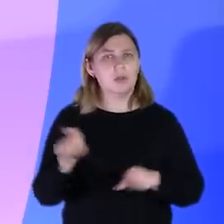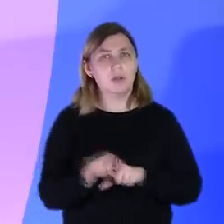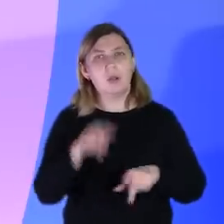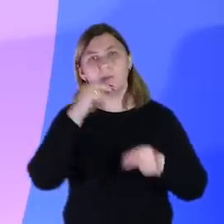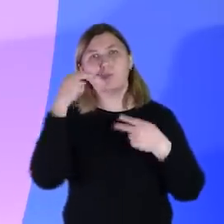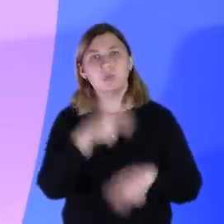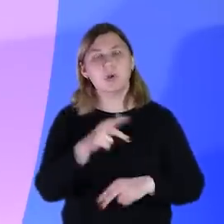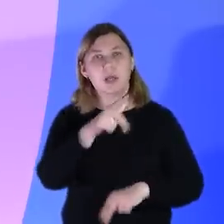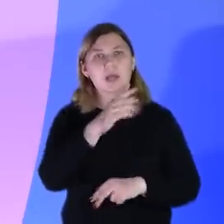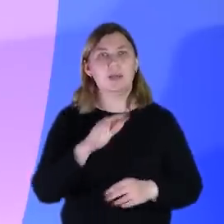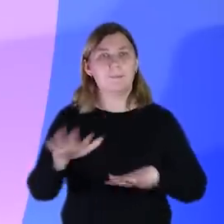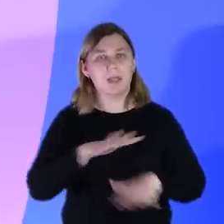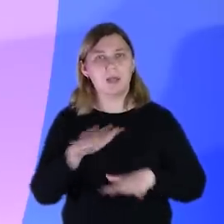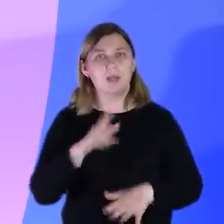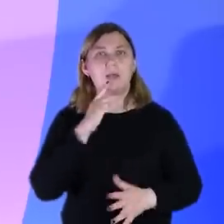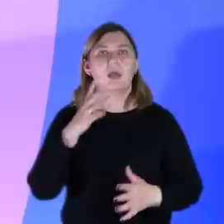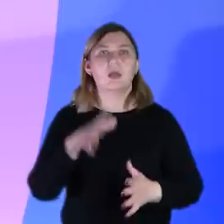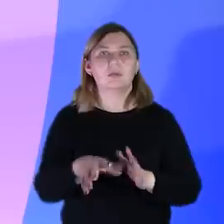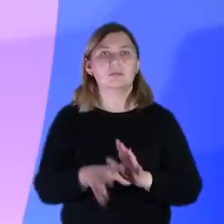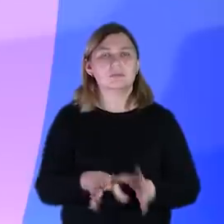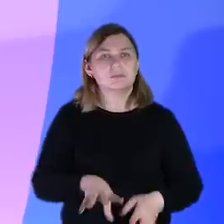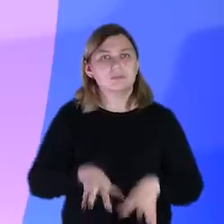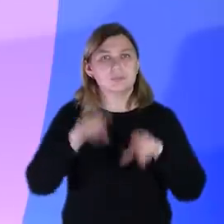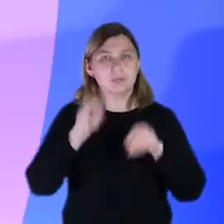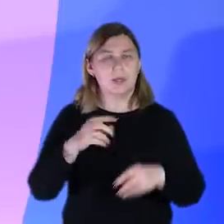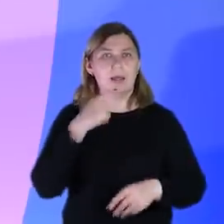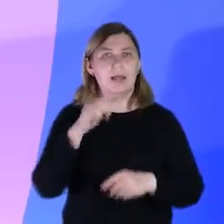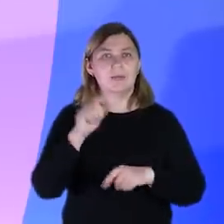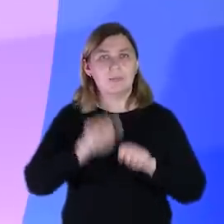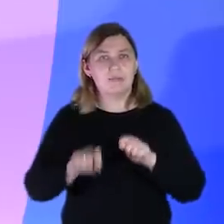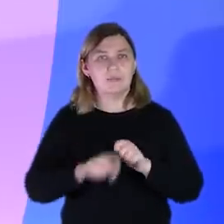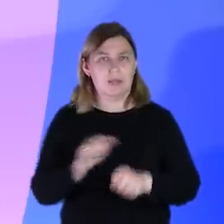miejscowym Kresowiakom korzenie szlacheckie, czyli jakby bada ich genealogię-i to zjawisko,